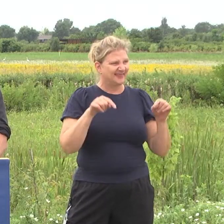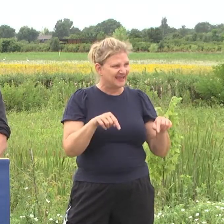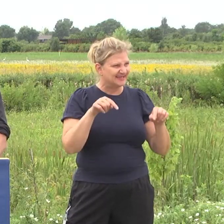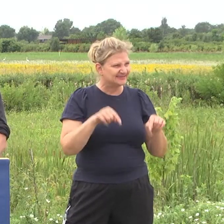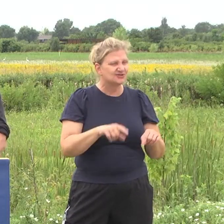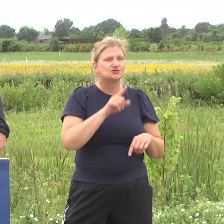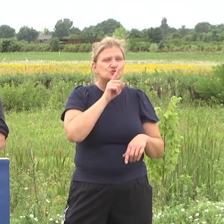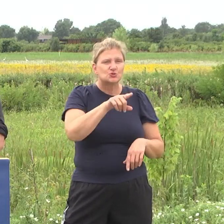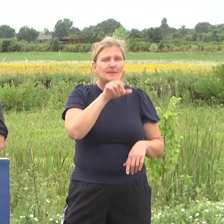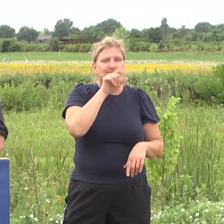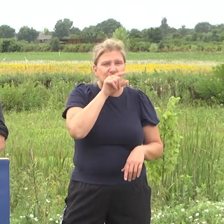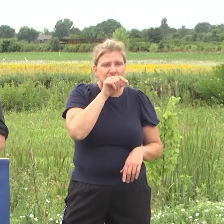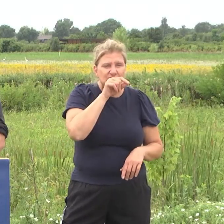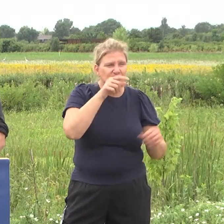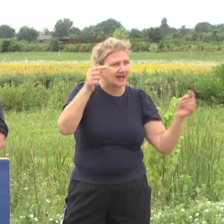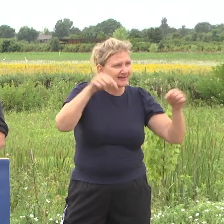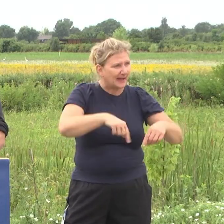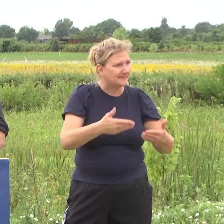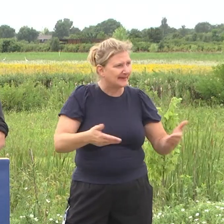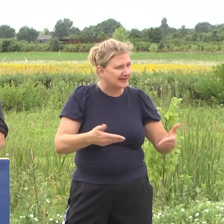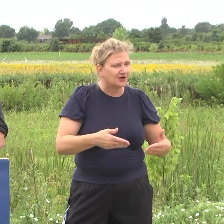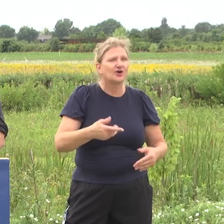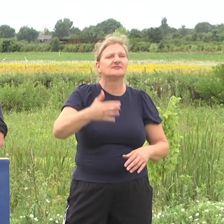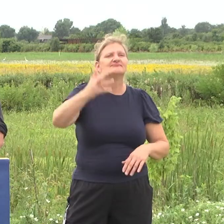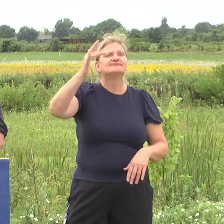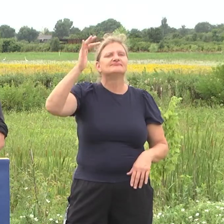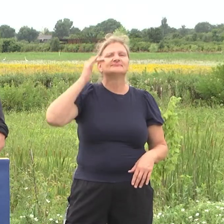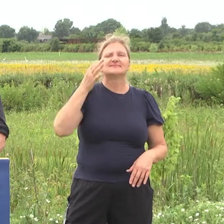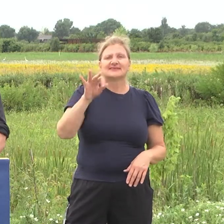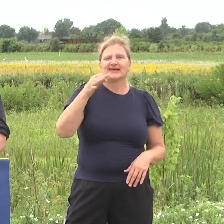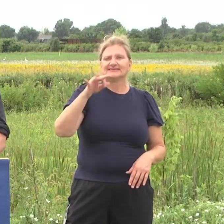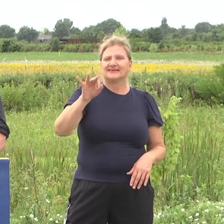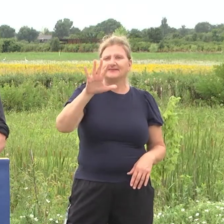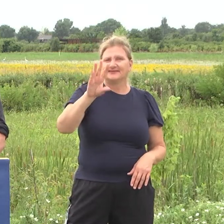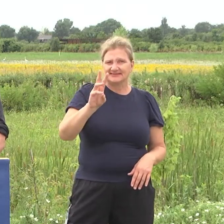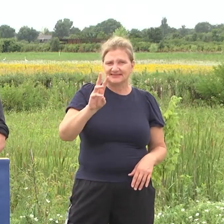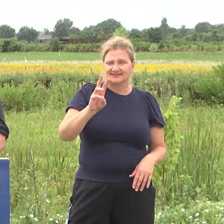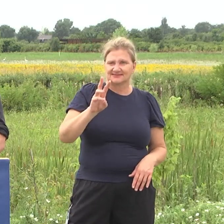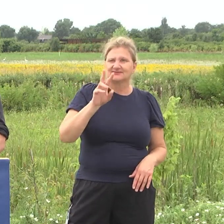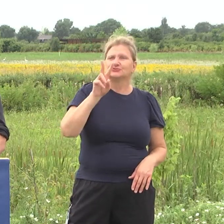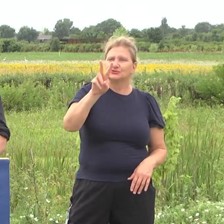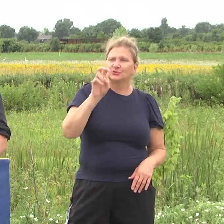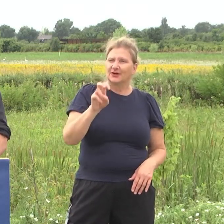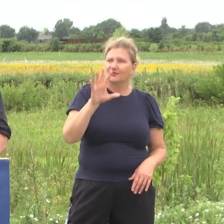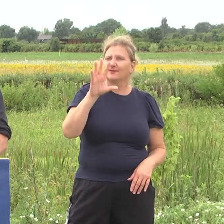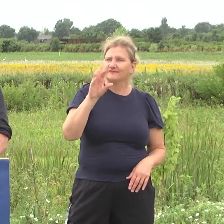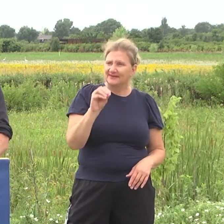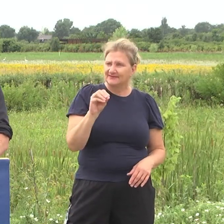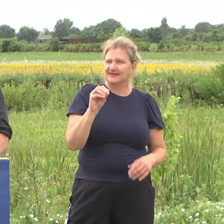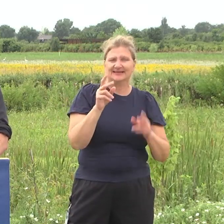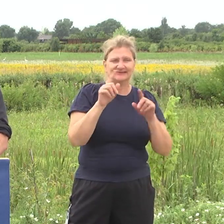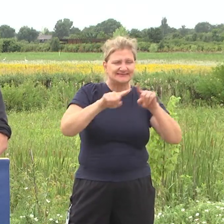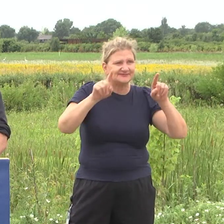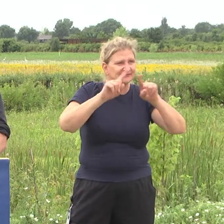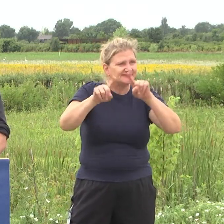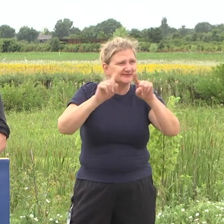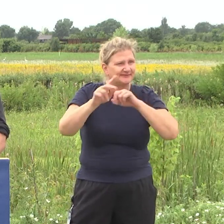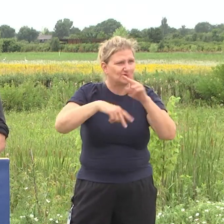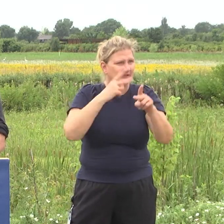1956. Se han observado casi 200 especies de aves, incluyendo algunos